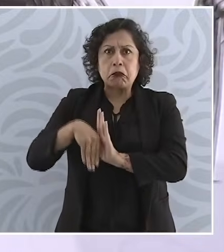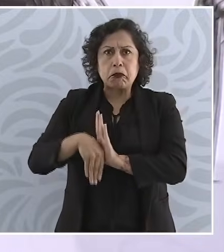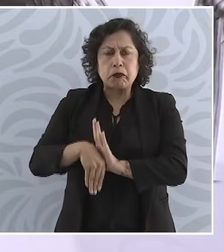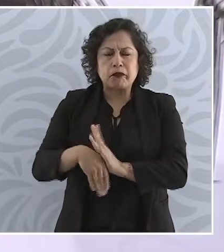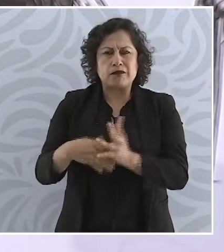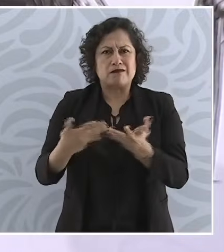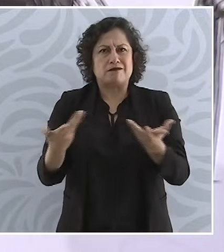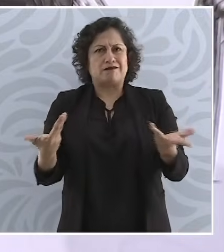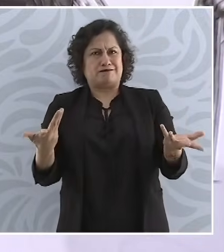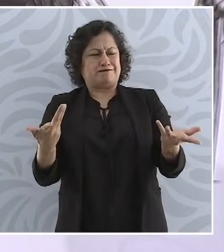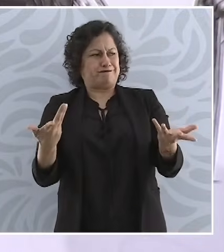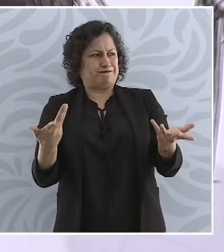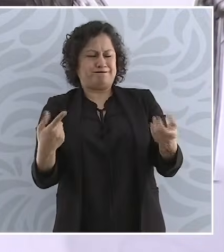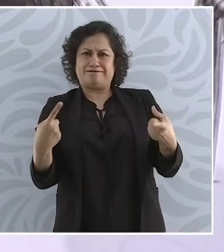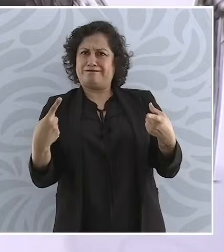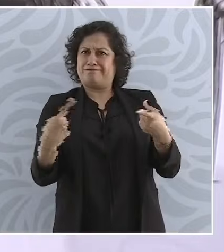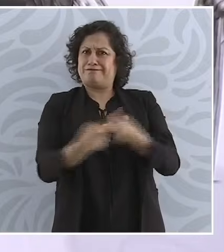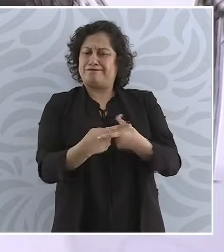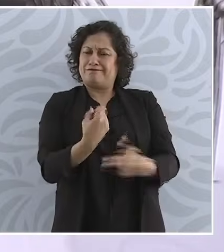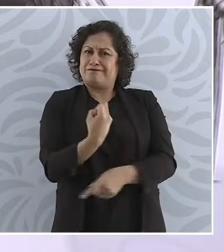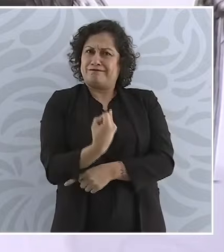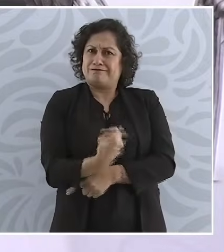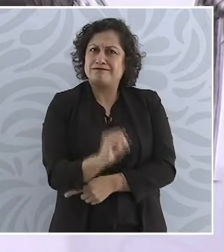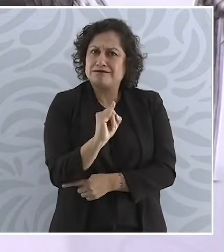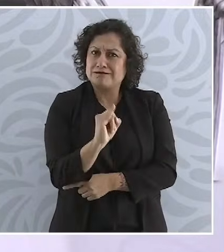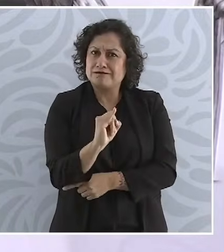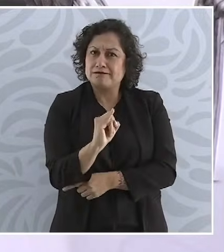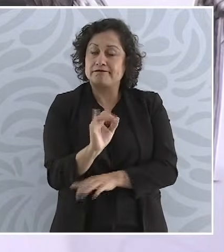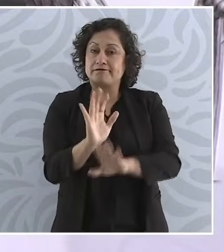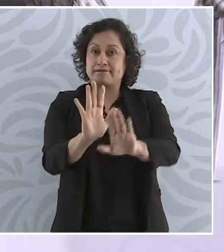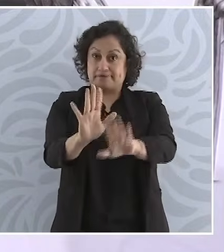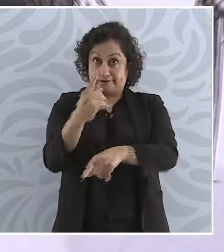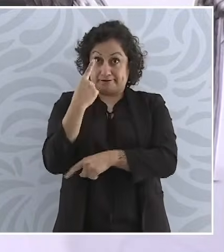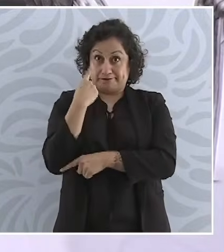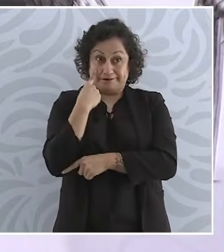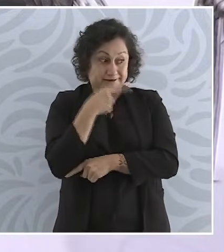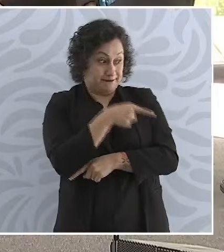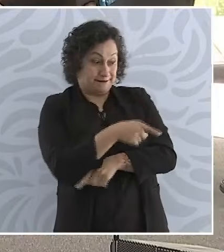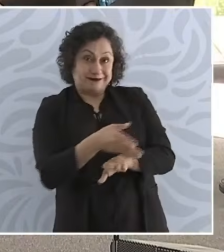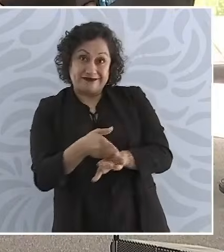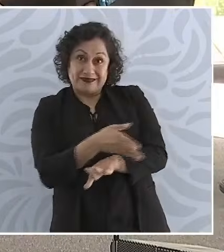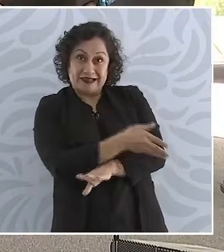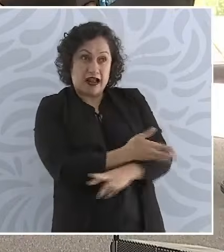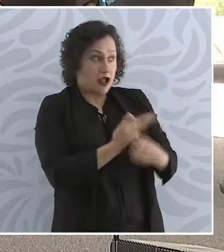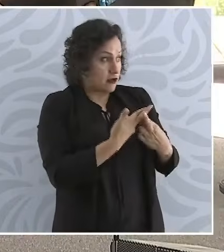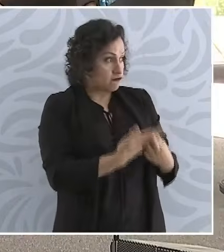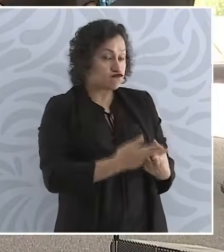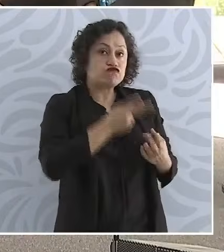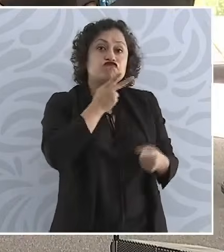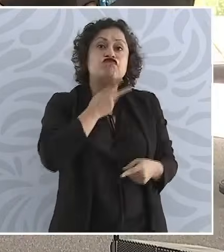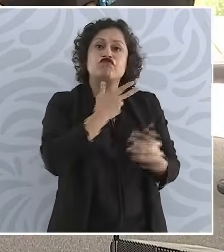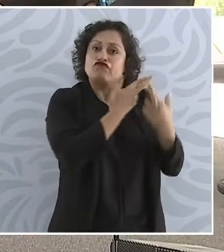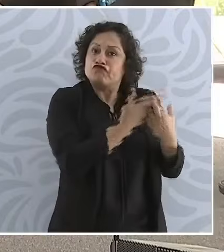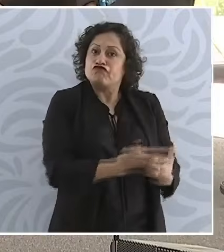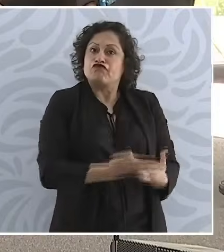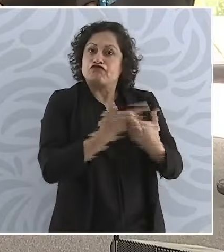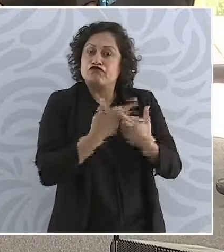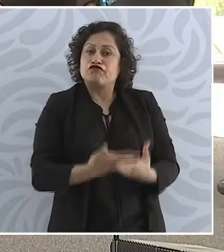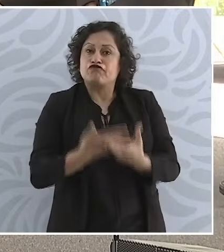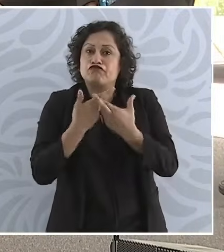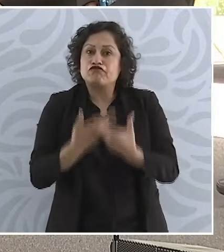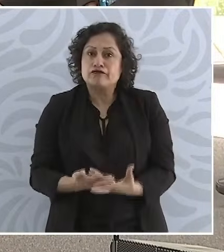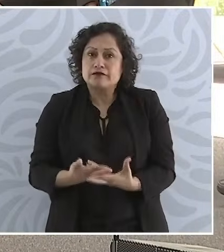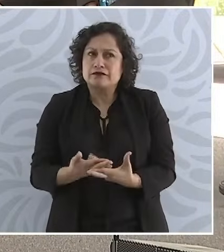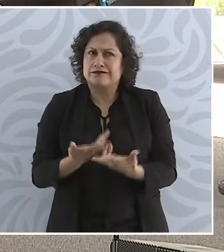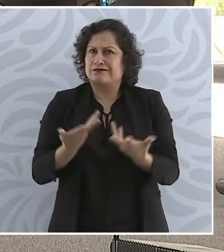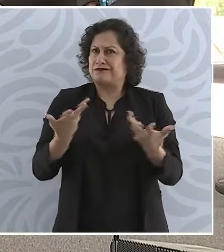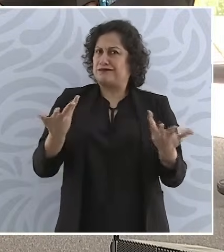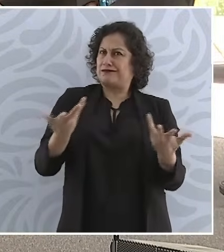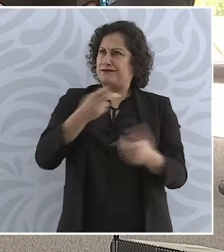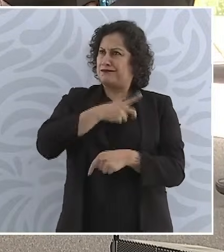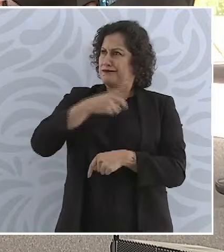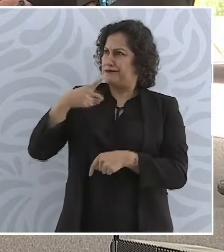que a pesar del endeudamiento de los excedentes petroleros bajó la producción en más de 400